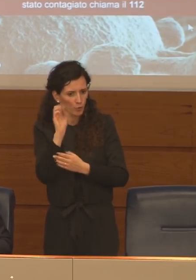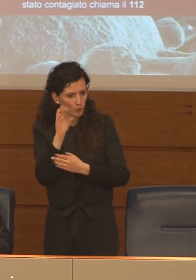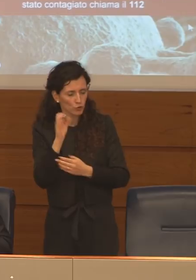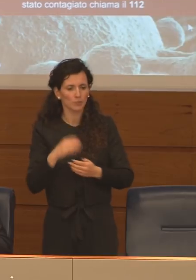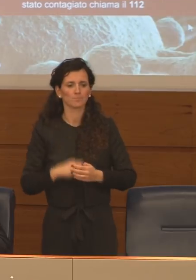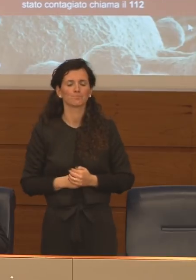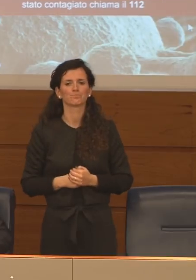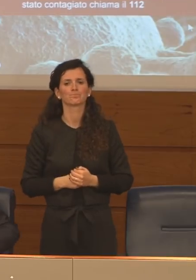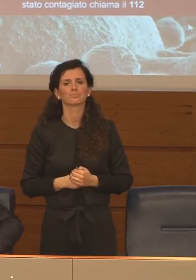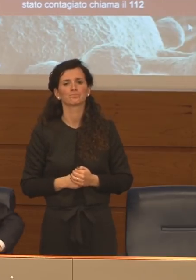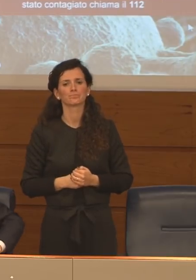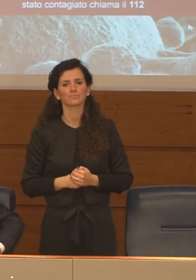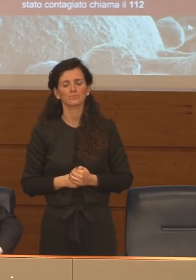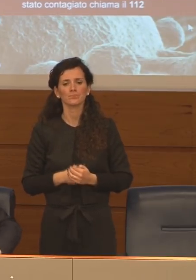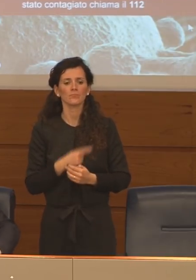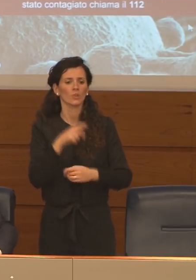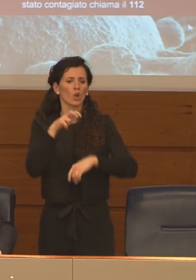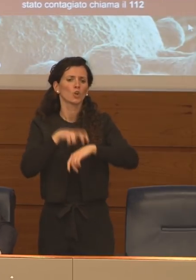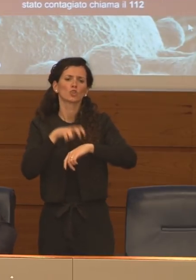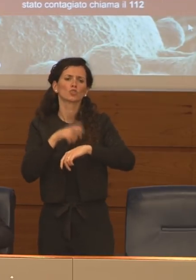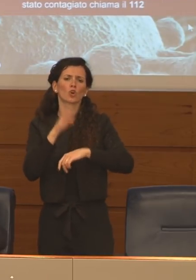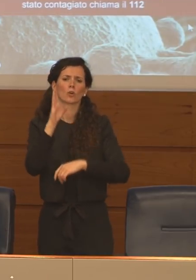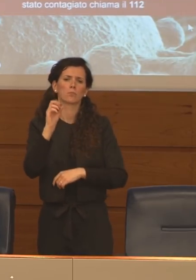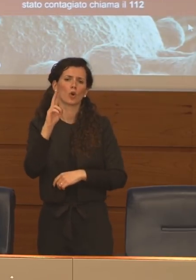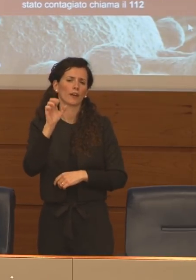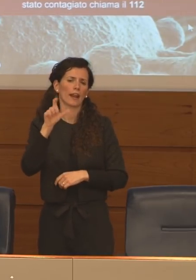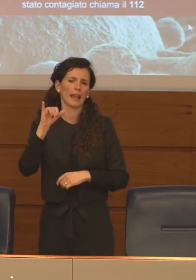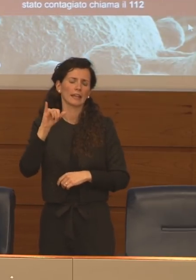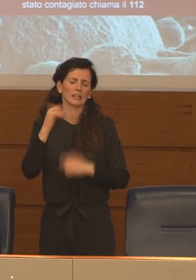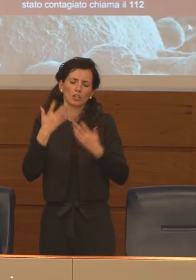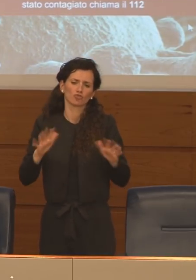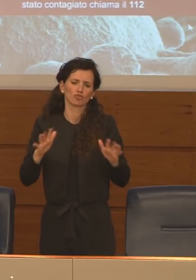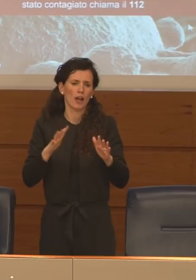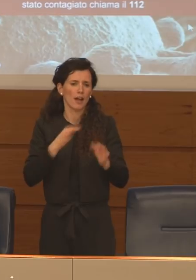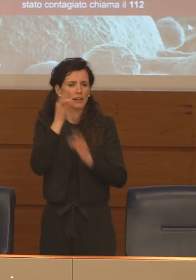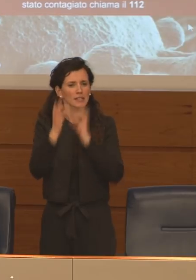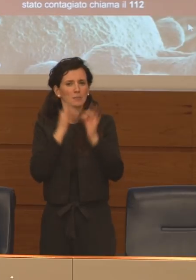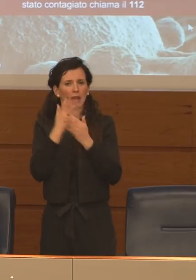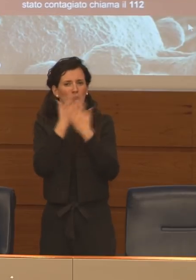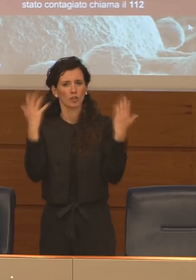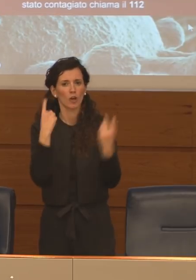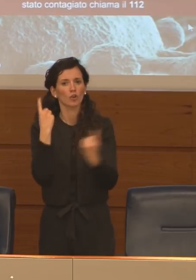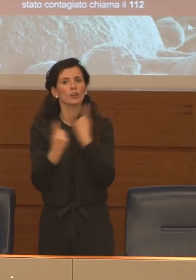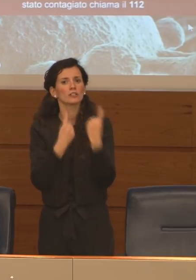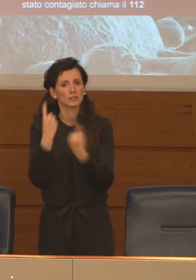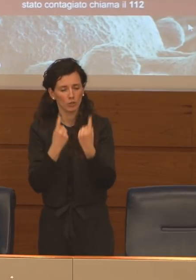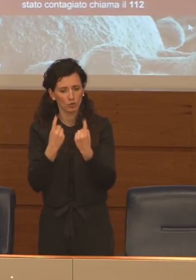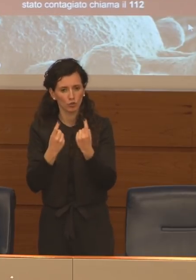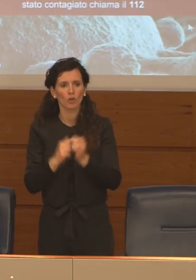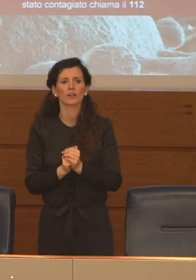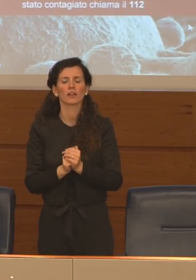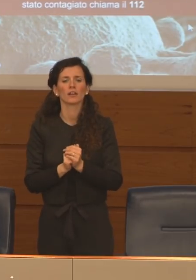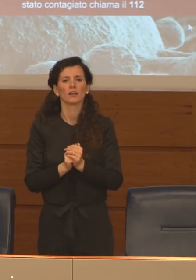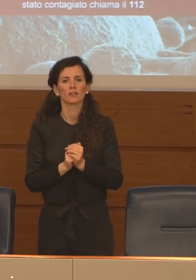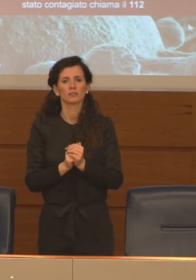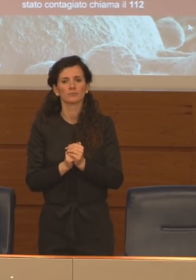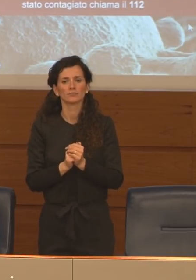Il dottor Borrelli ha già illustrato la situazione, ovviamente queste persone